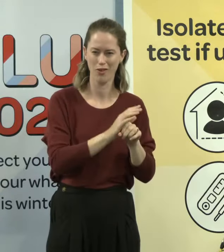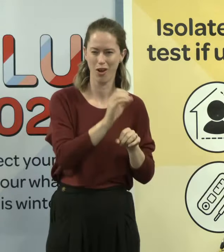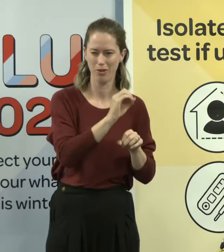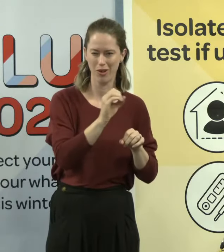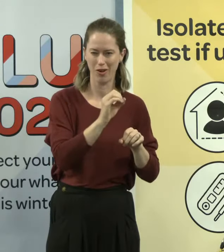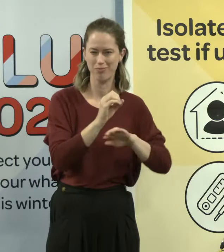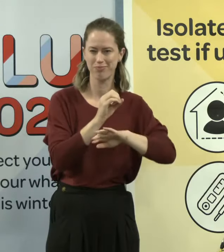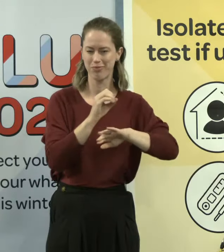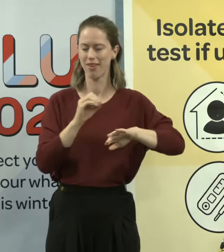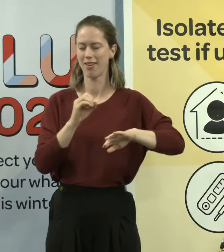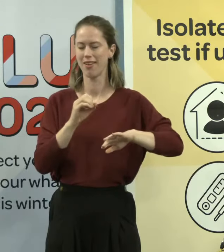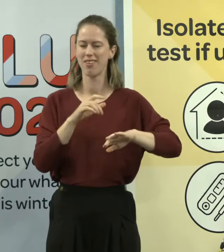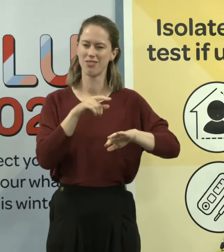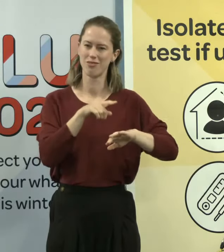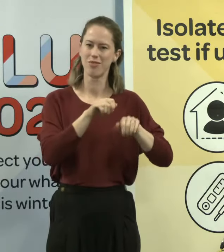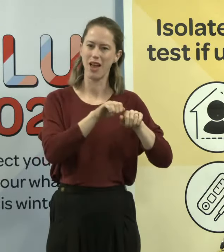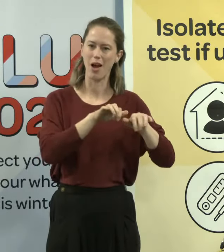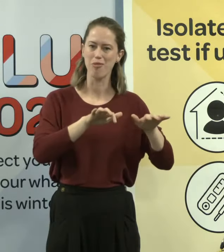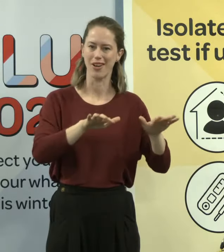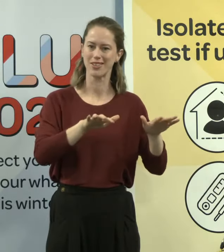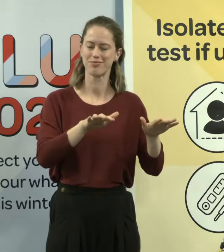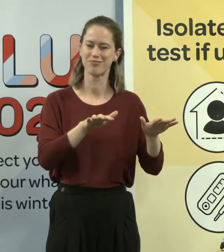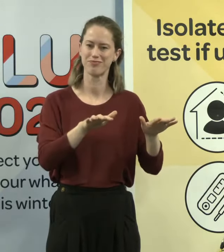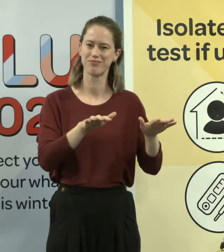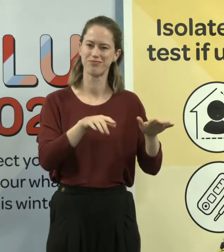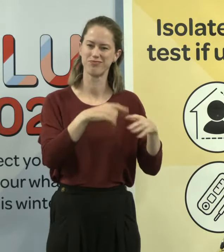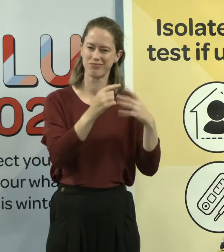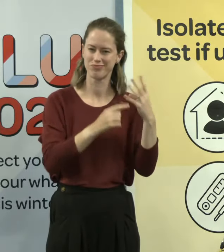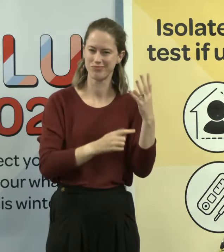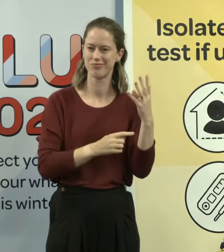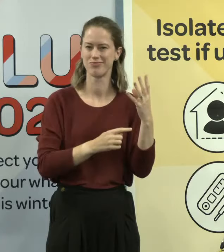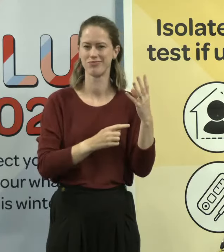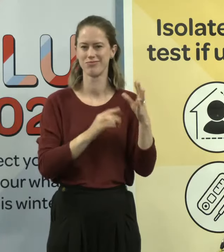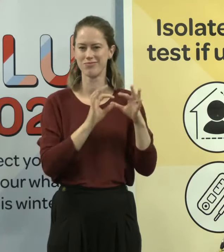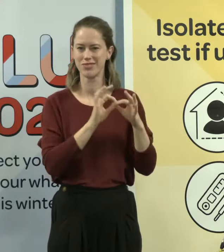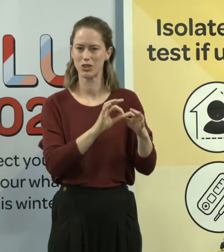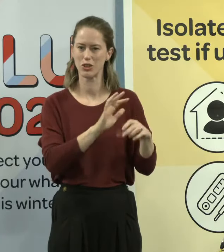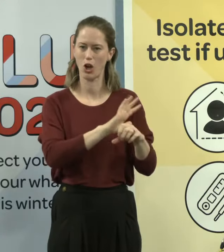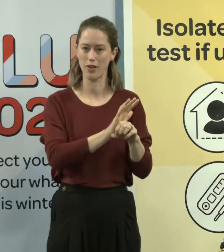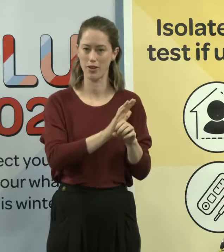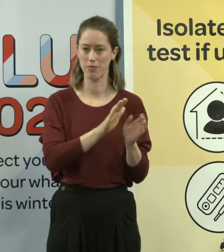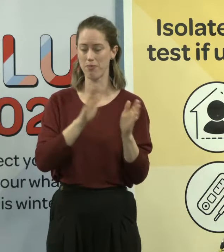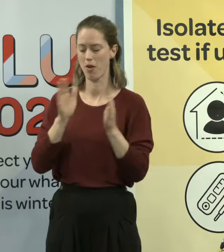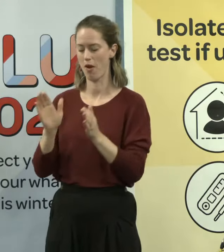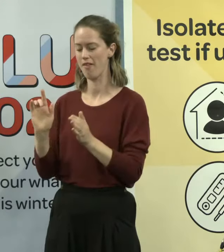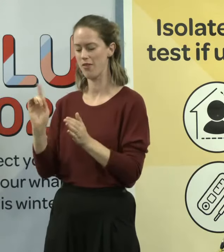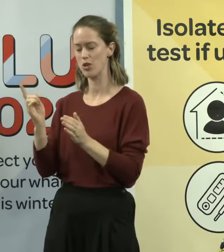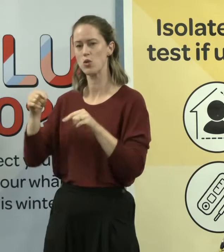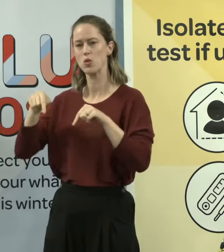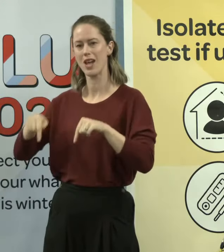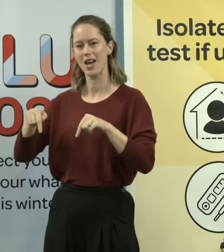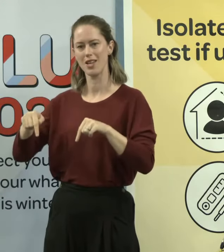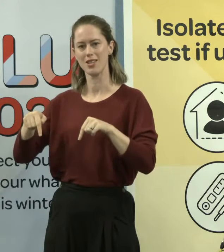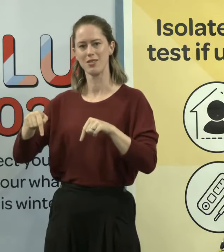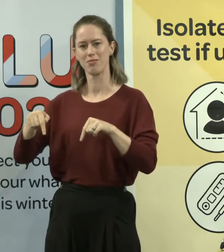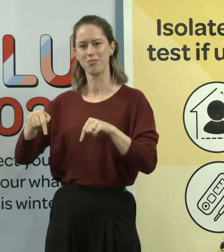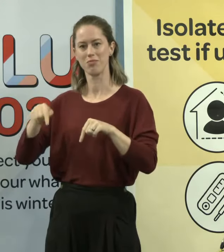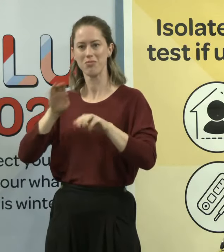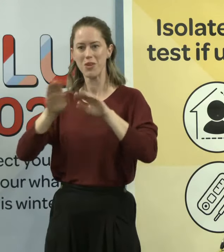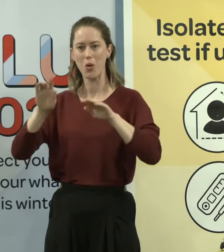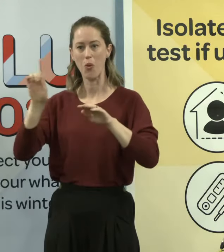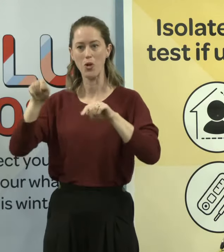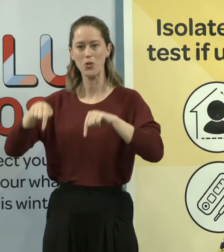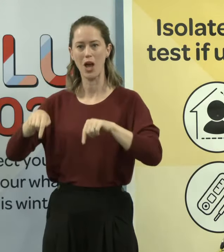TE REO MAORI) ka nui te mihi ki